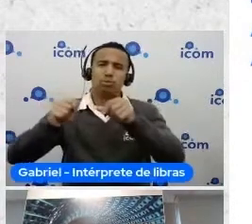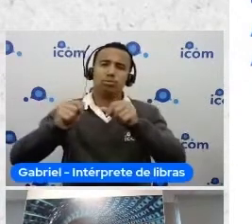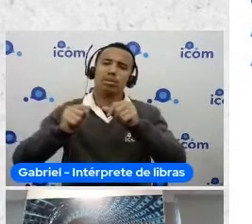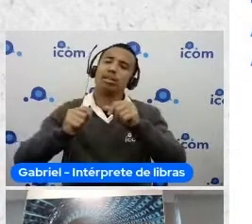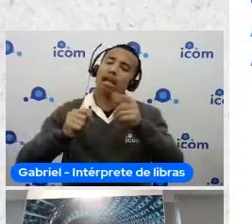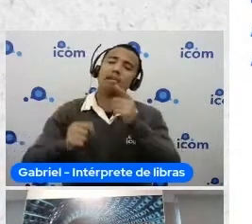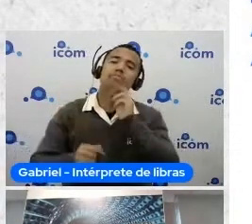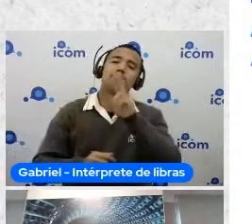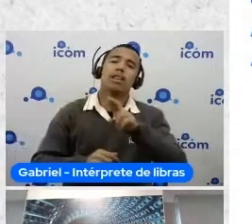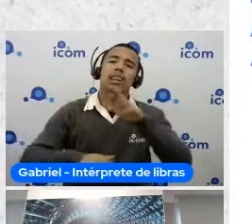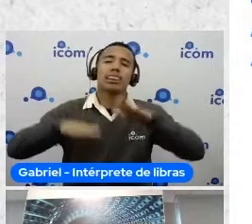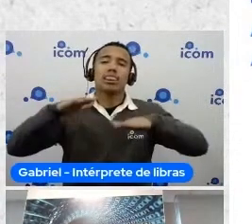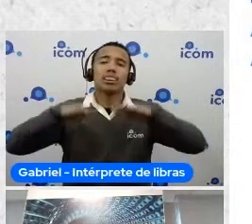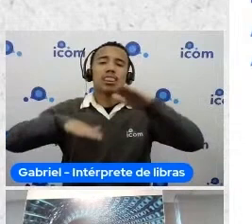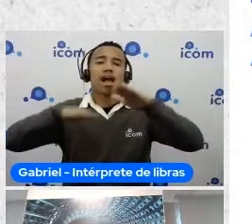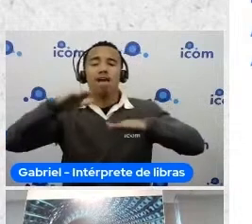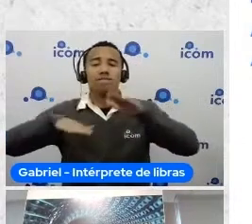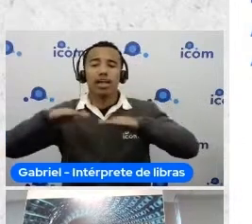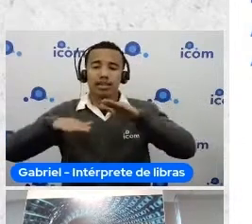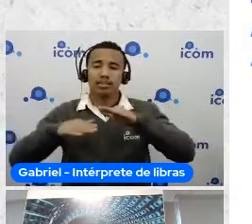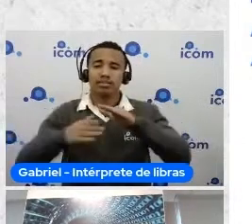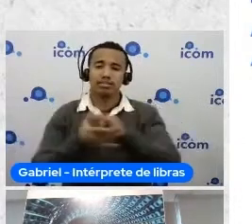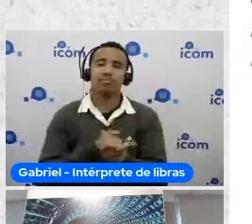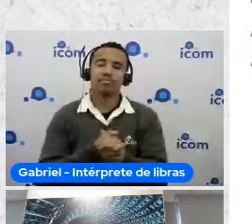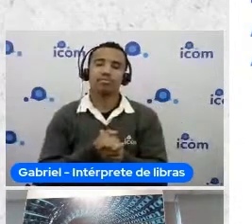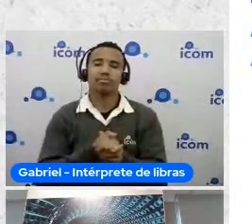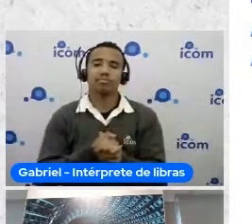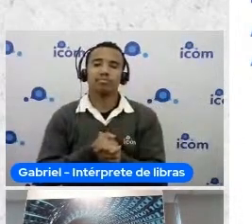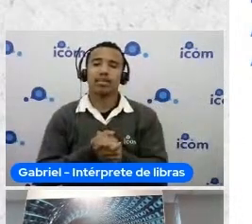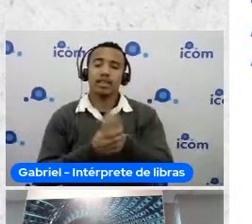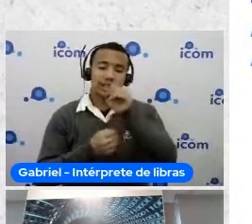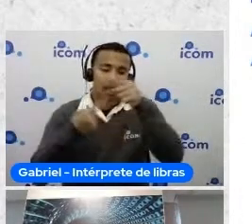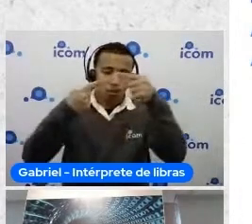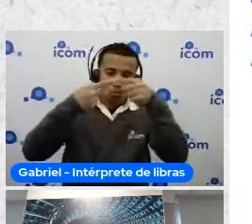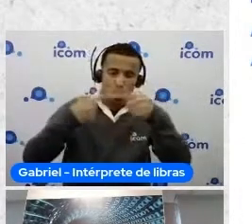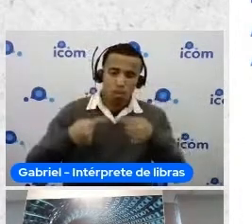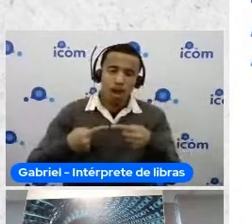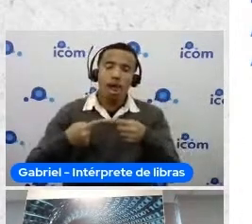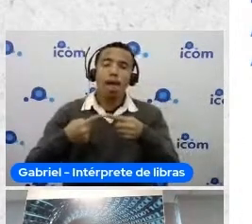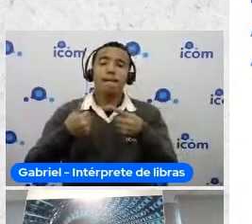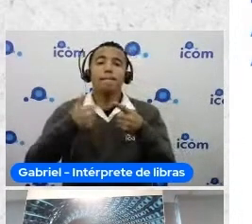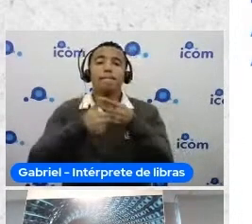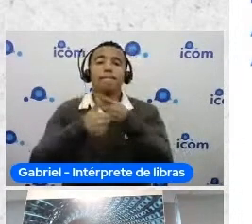se ele se enquadrar em uma condição que seja recomendado, os rolamentos devem primeiro ter